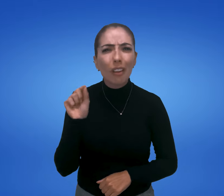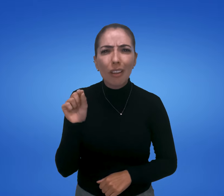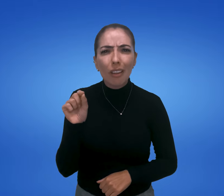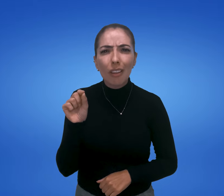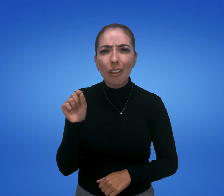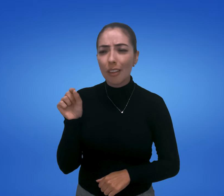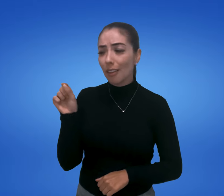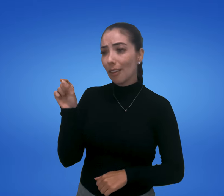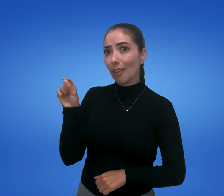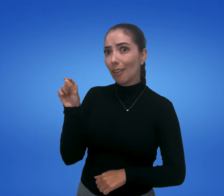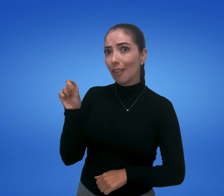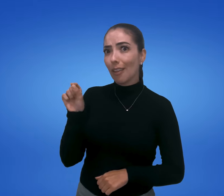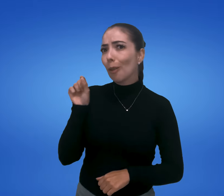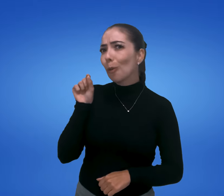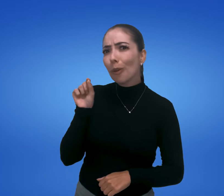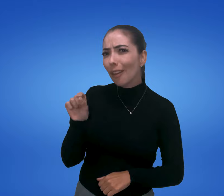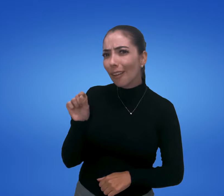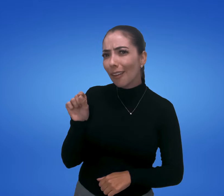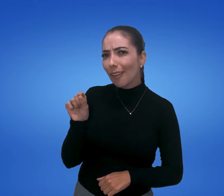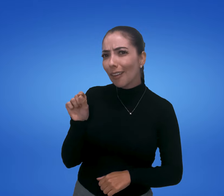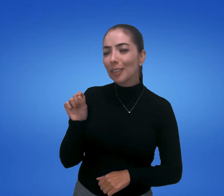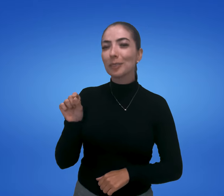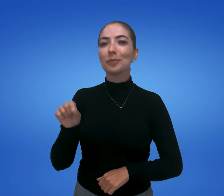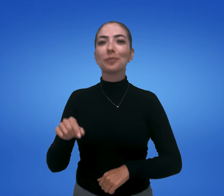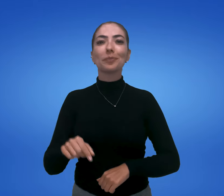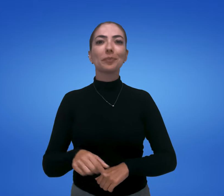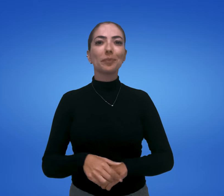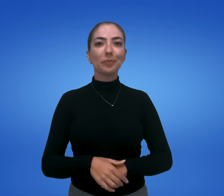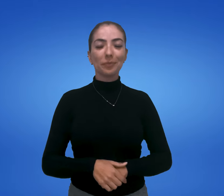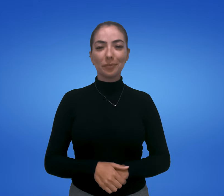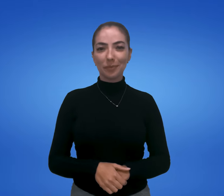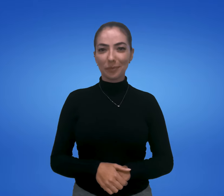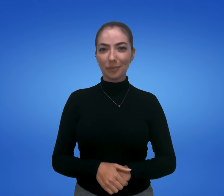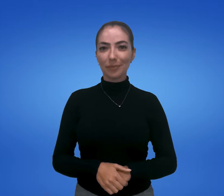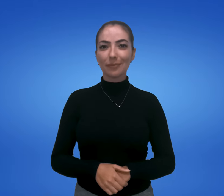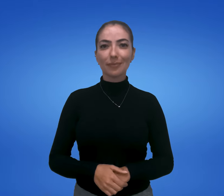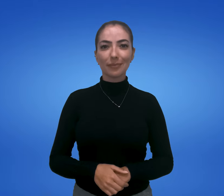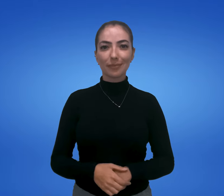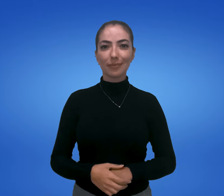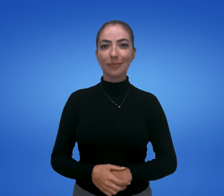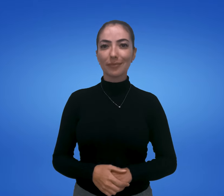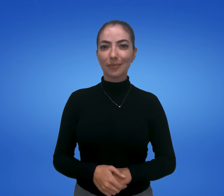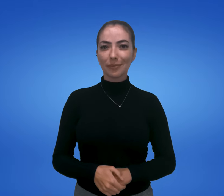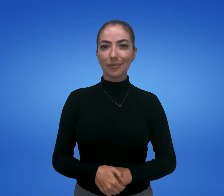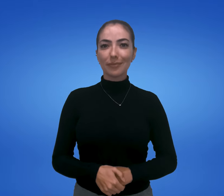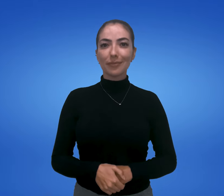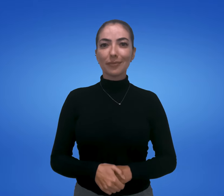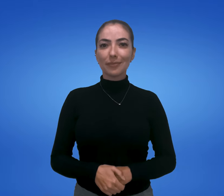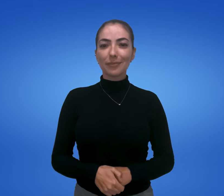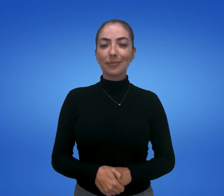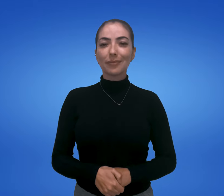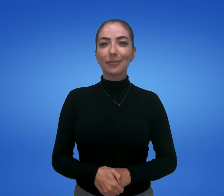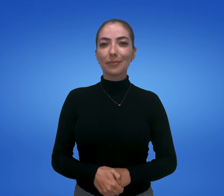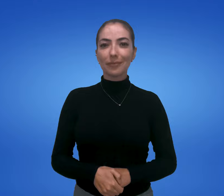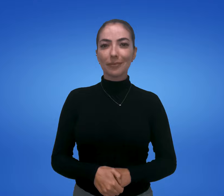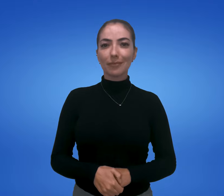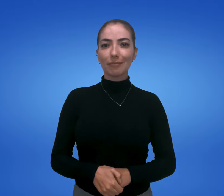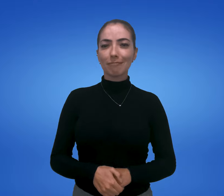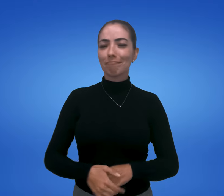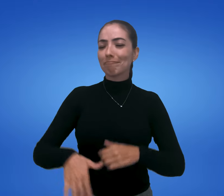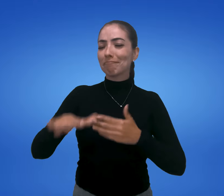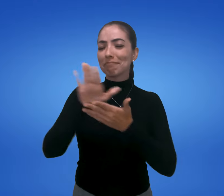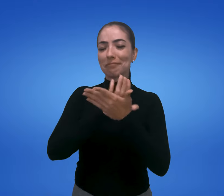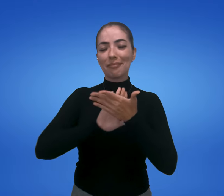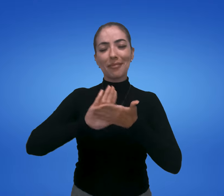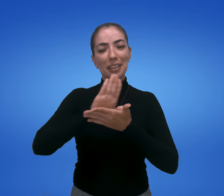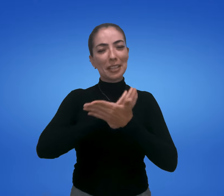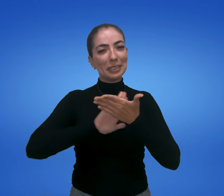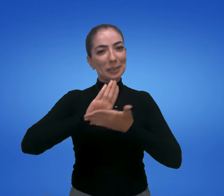"o que?" Vejam: "o que"